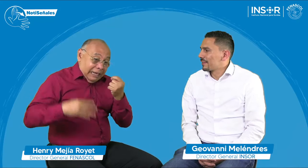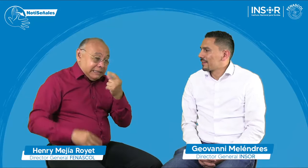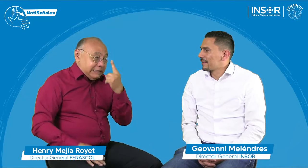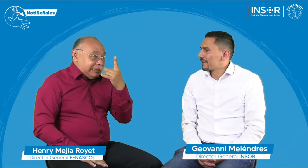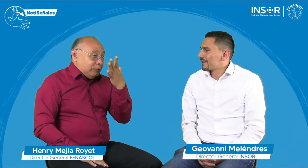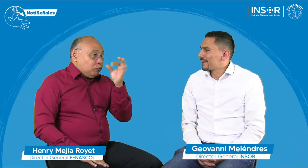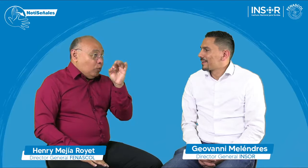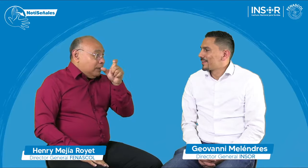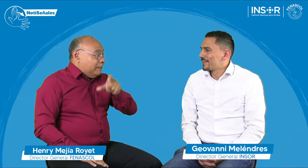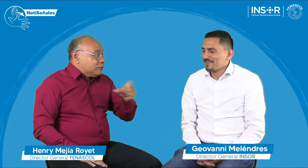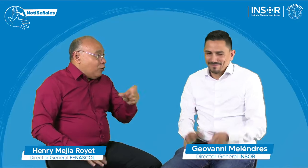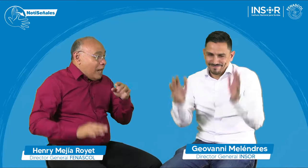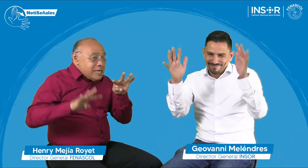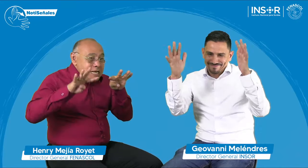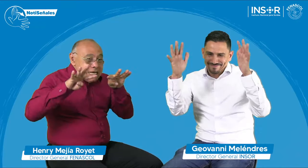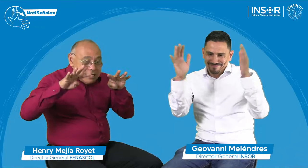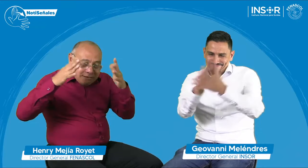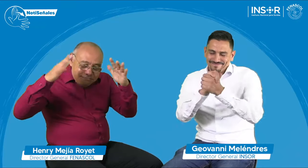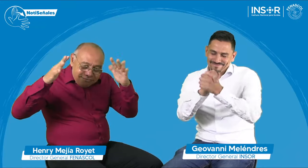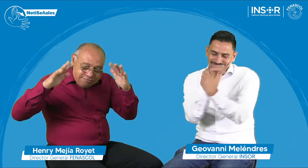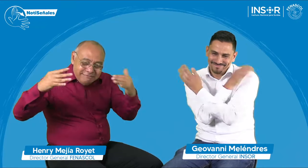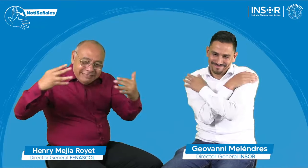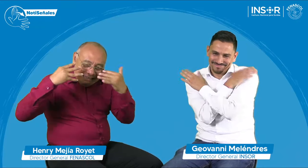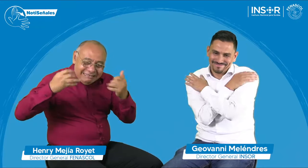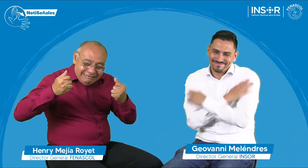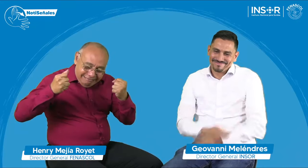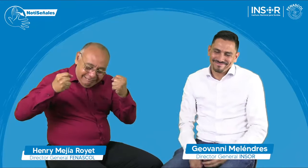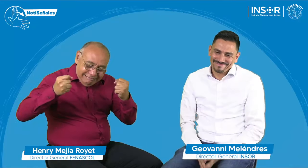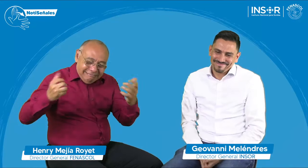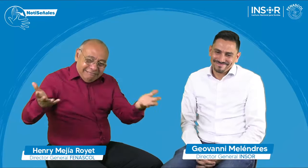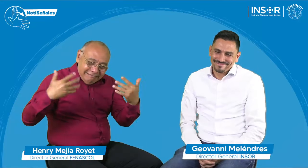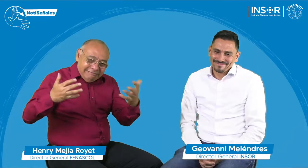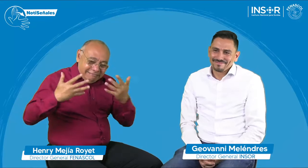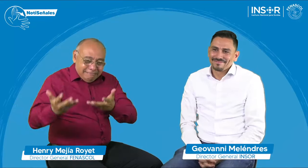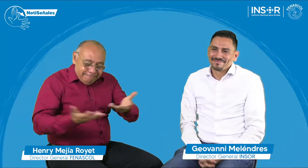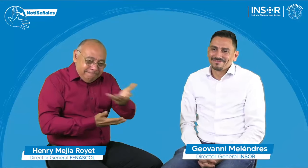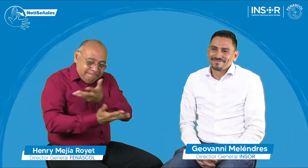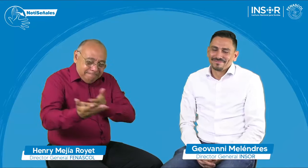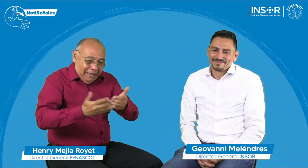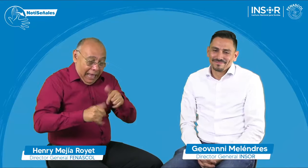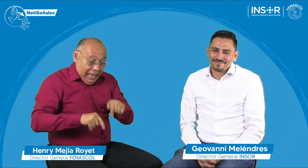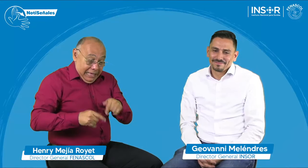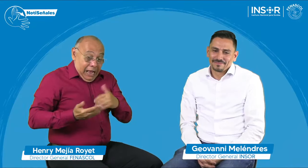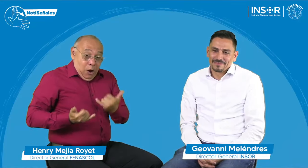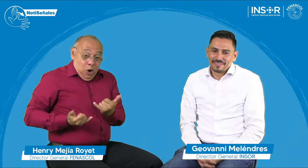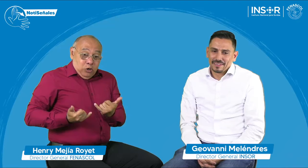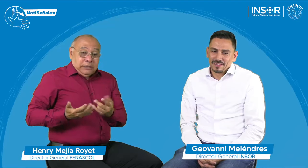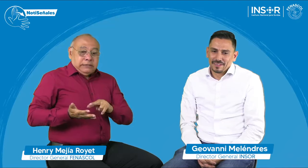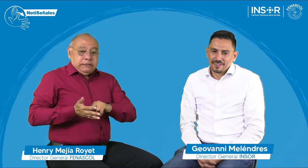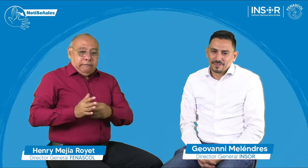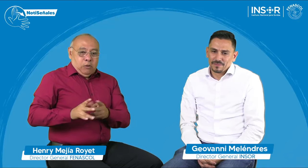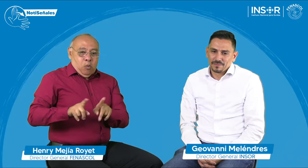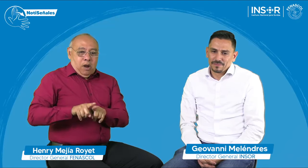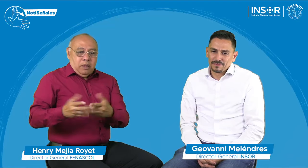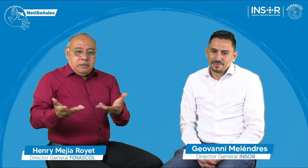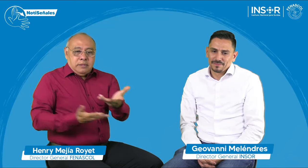cuestión es que eh se den esta clase de espacios ahora te quiero dar un abrazo para